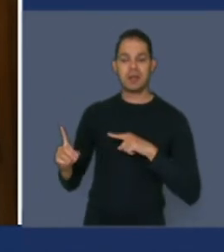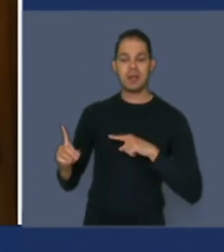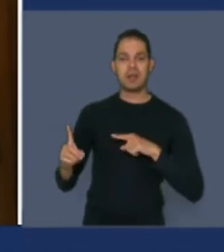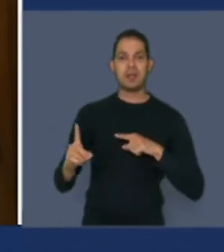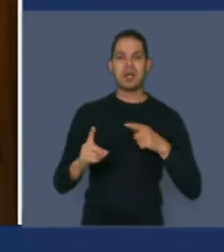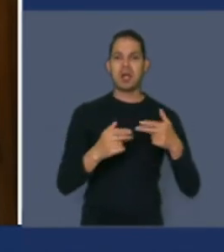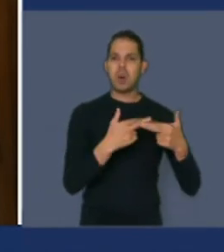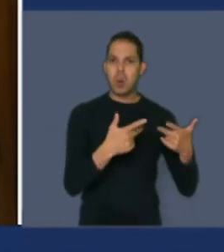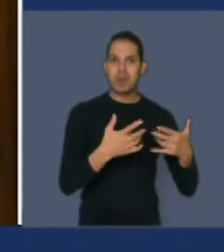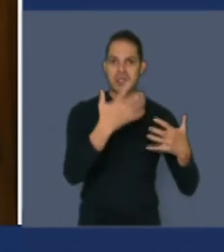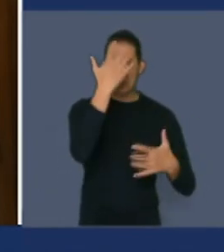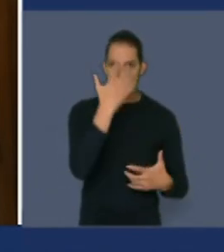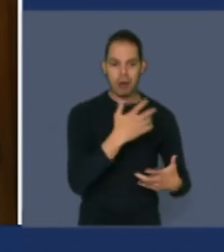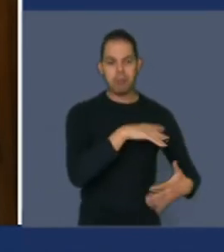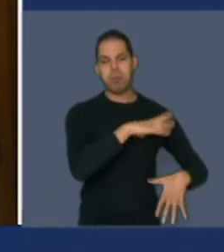PASSANDO AQUI. AS RIQUEZAS DO